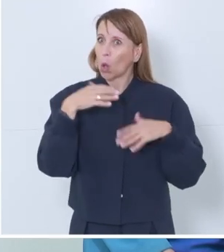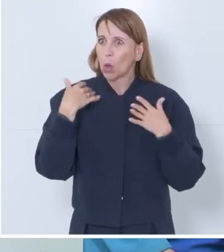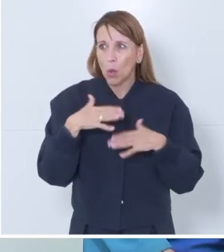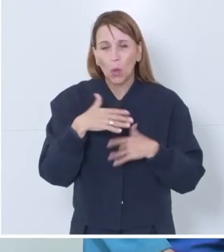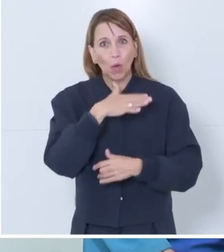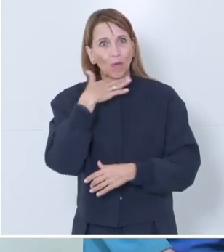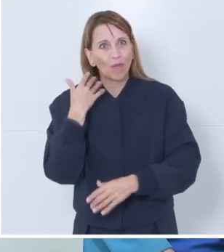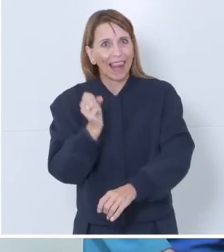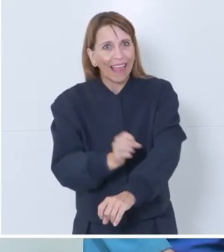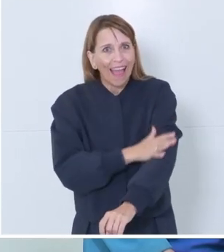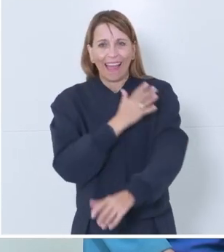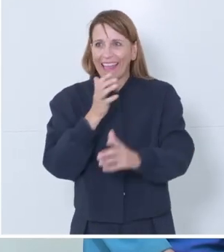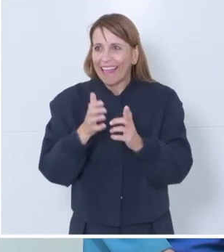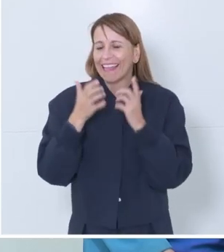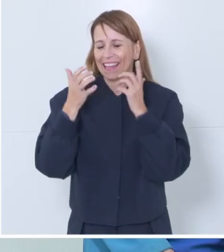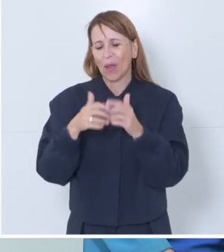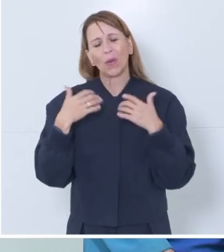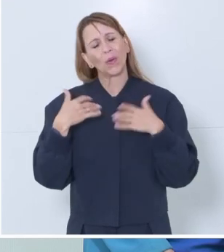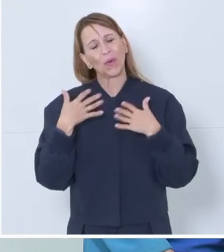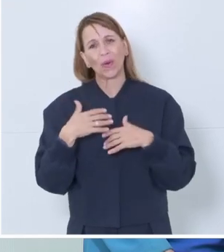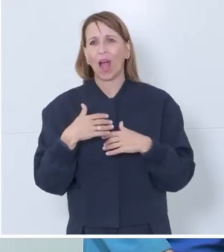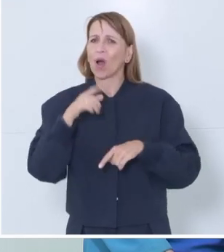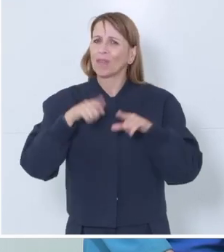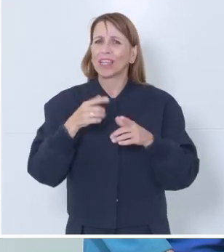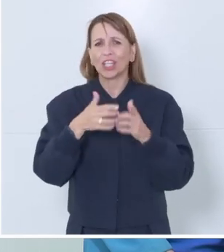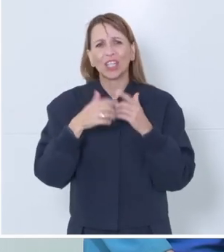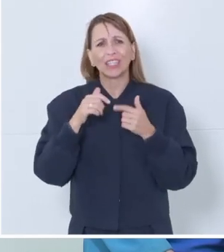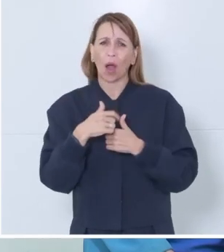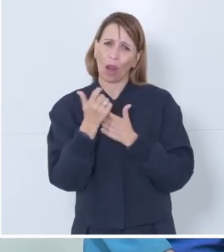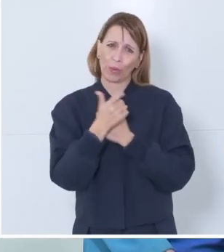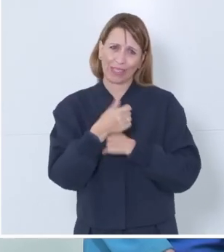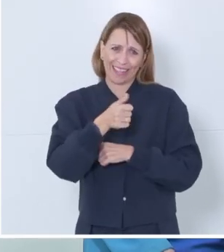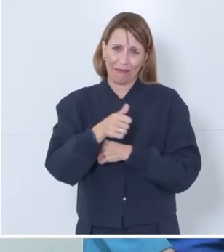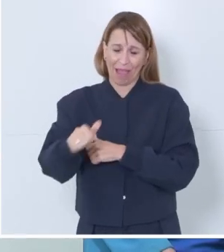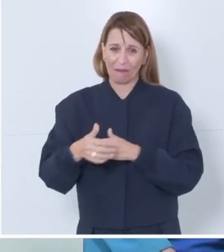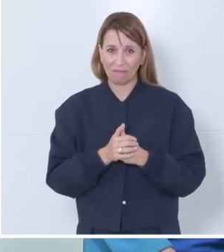mit drinnen aber genauso auch echte Schmunzler. Und man sieht einmal mehr, auch an den beiden